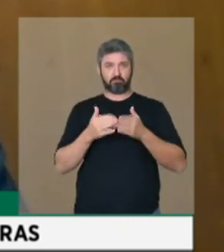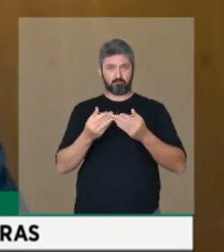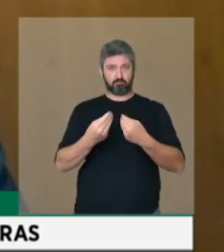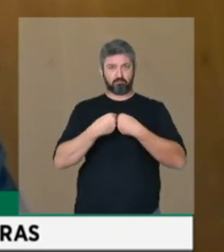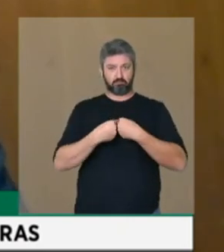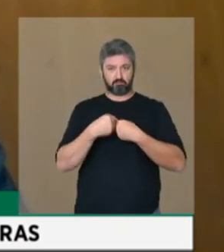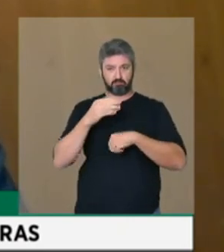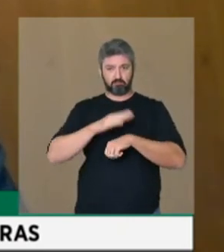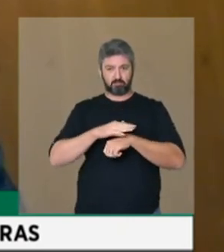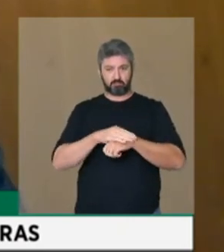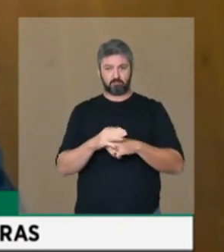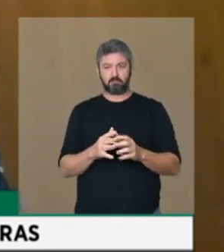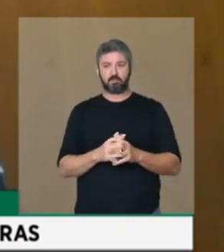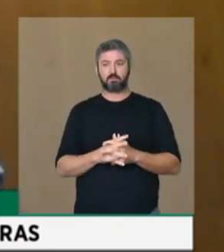DEPOIS PEDIR ANISTIA PRA QUE O RECURSO PÚBLICO PAGASSE